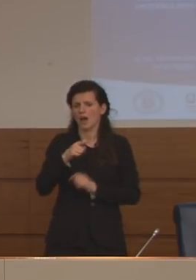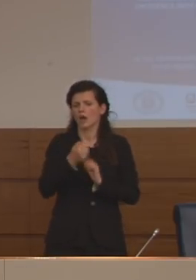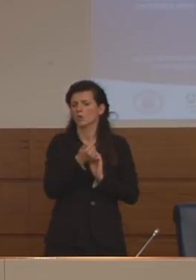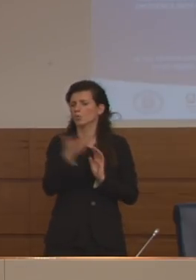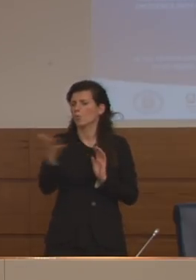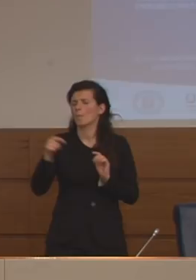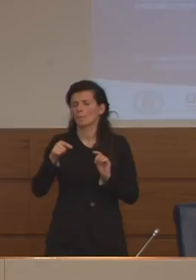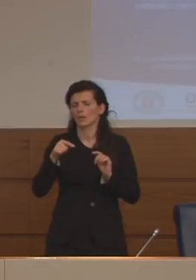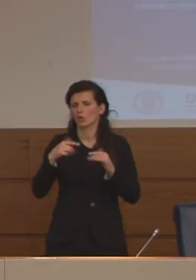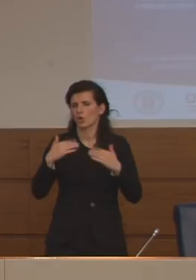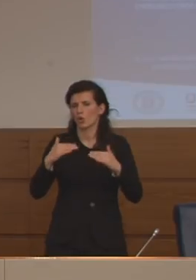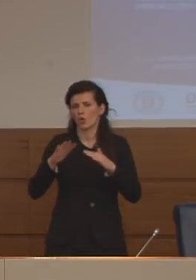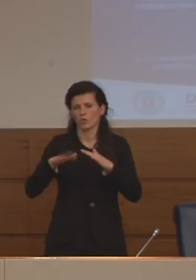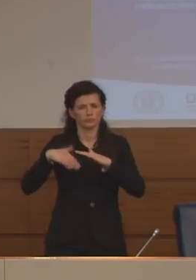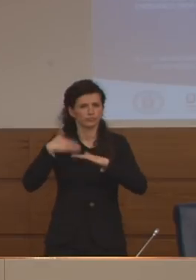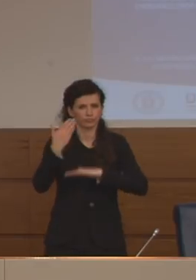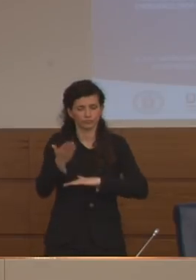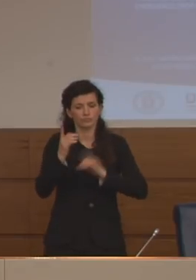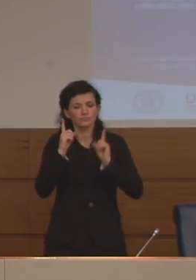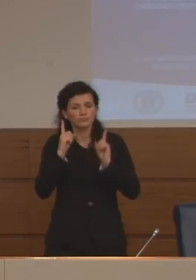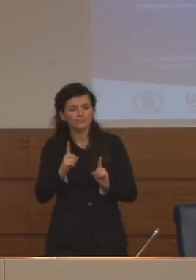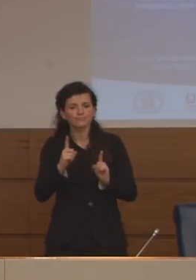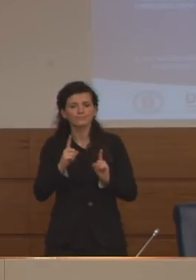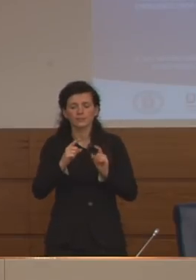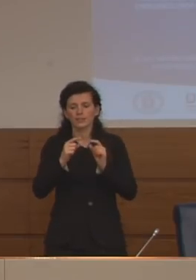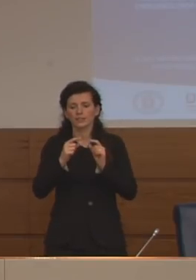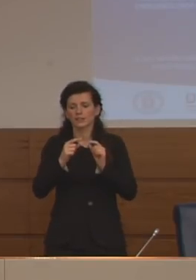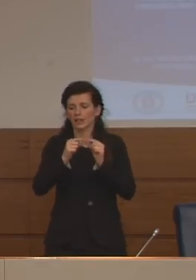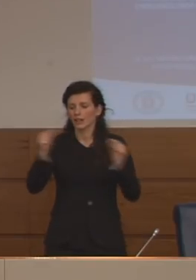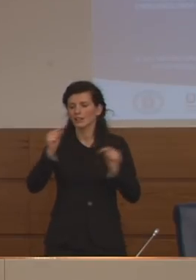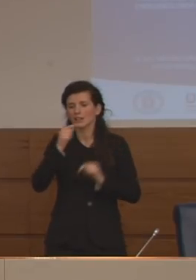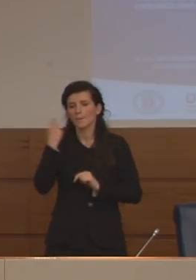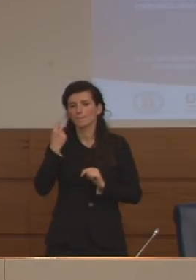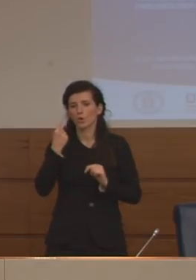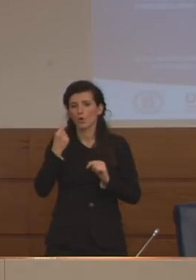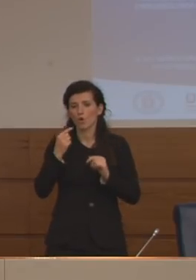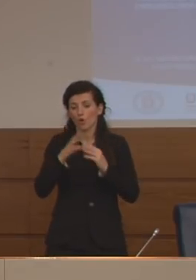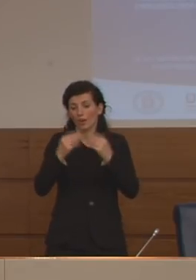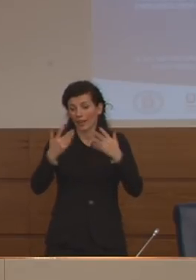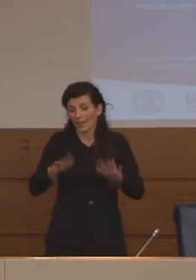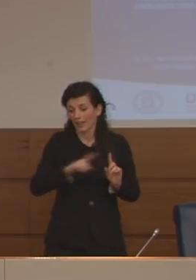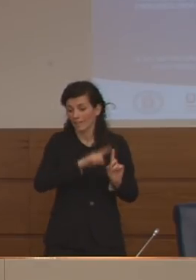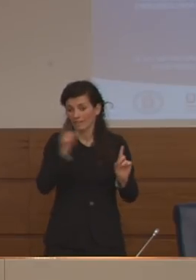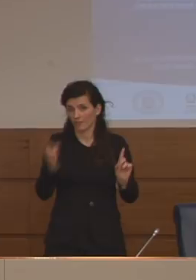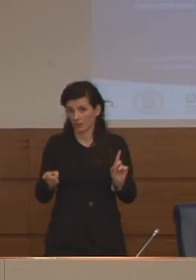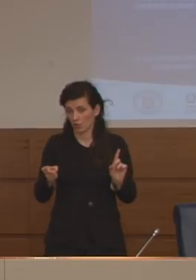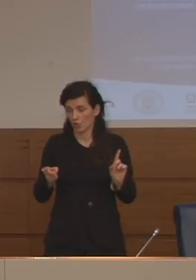anche seguendo l'andamento dei tamponi. C'è lo studio dell'Imperial College che ci dice